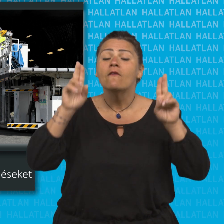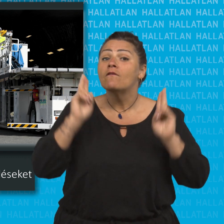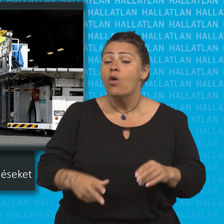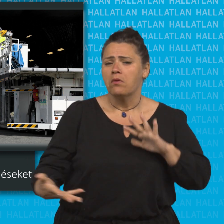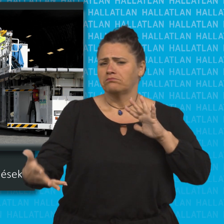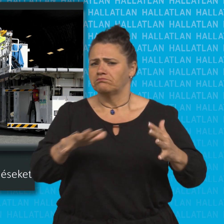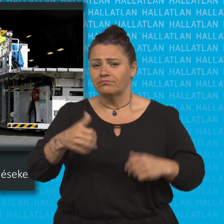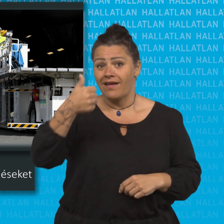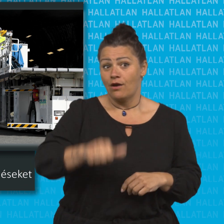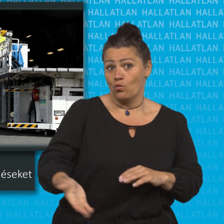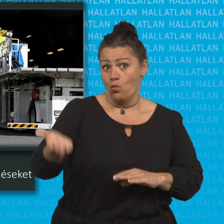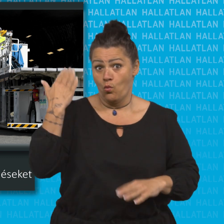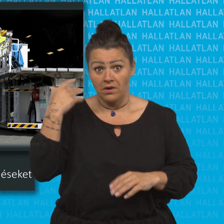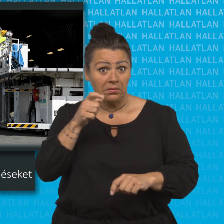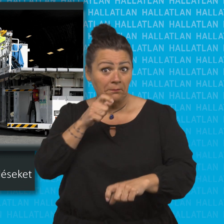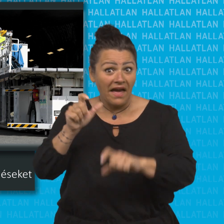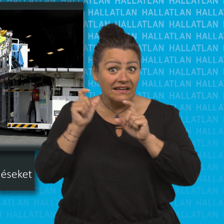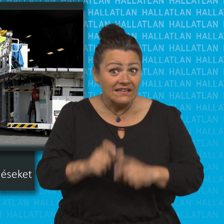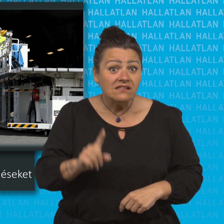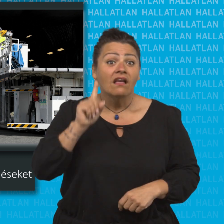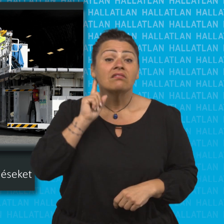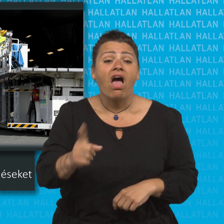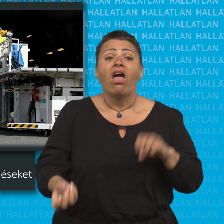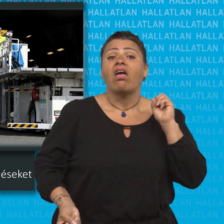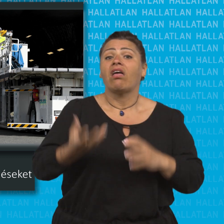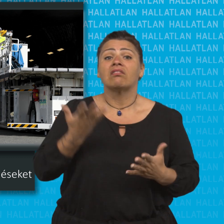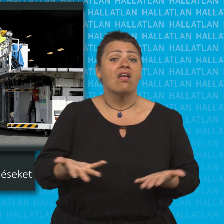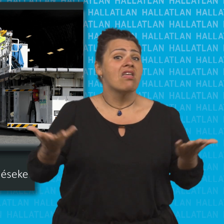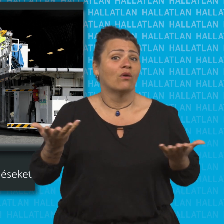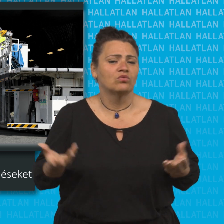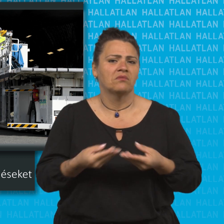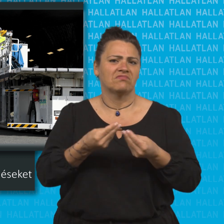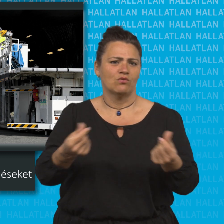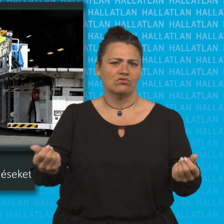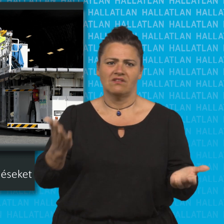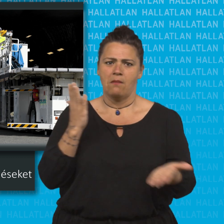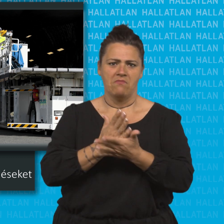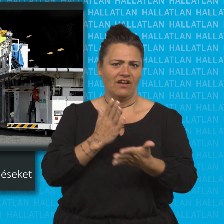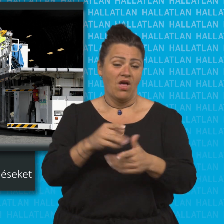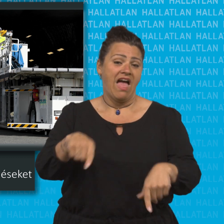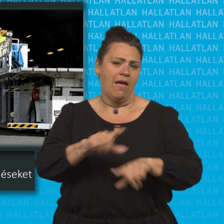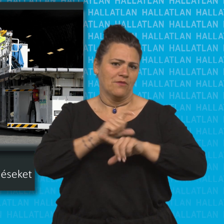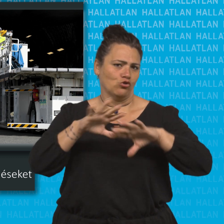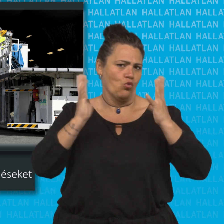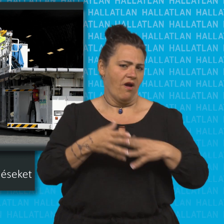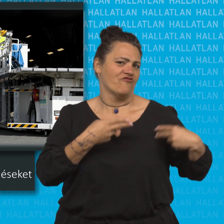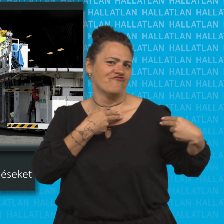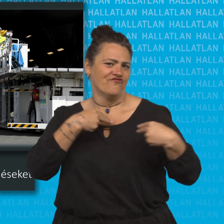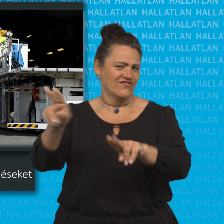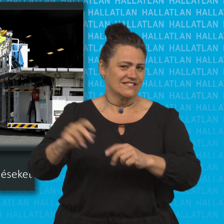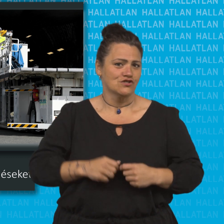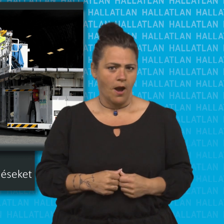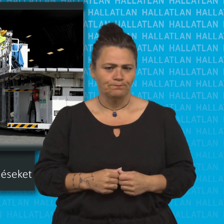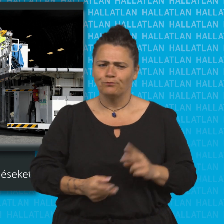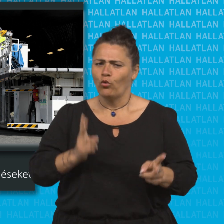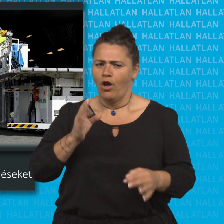kb. egy hónapja meg is érkeztek, de kiderült, hogy nem megfelelő a minőségük, ezért visszaküldik őket.